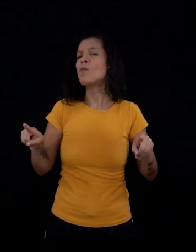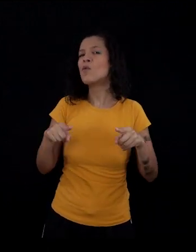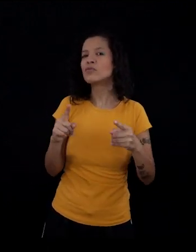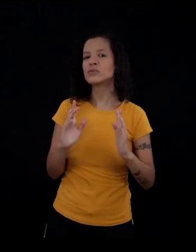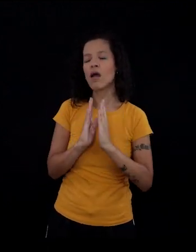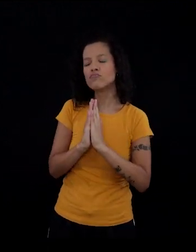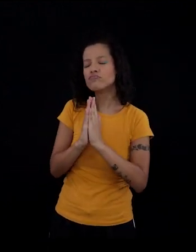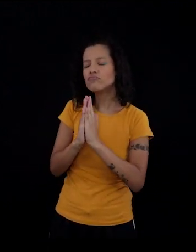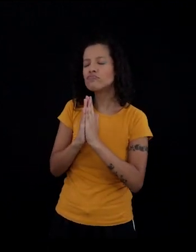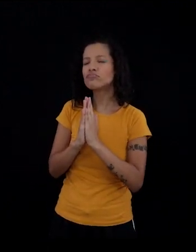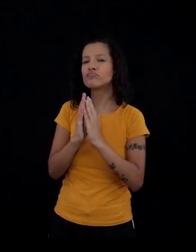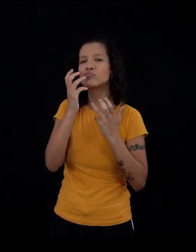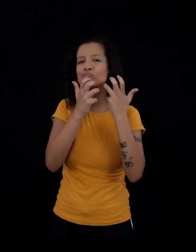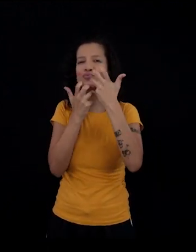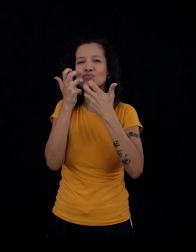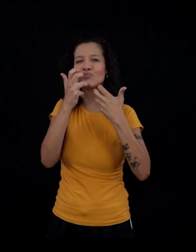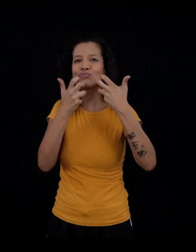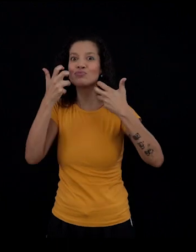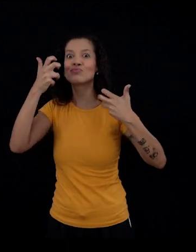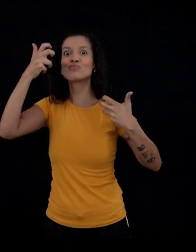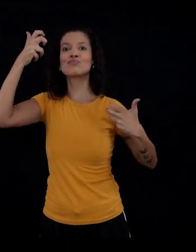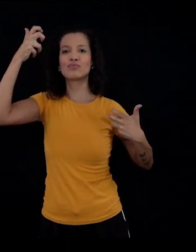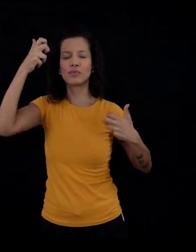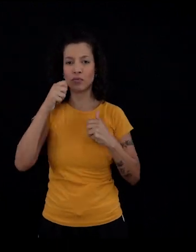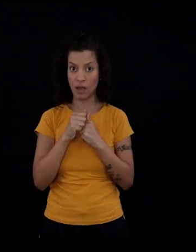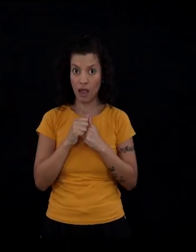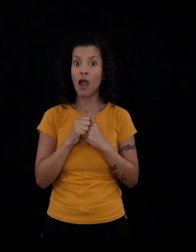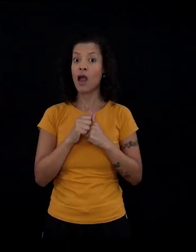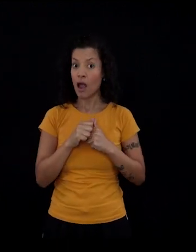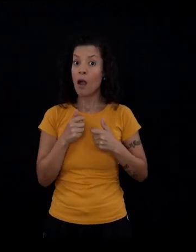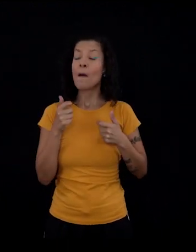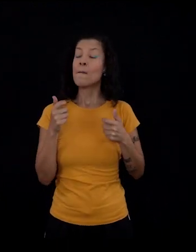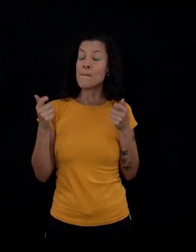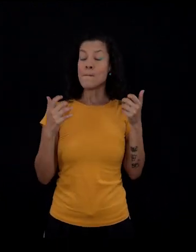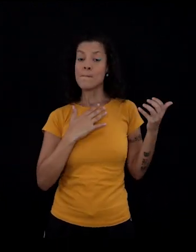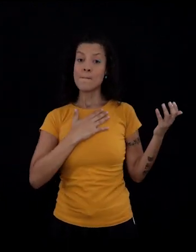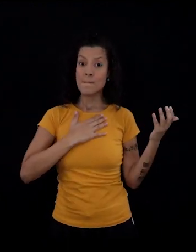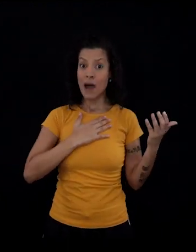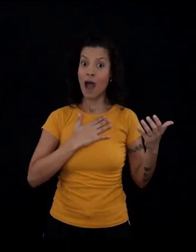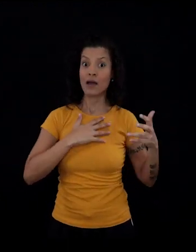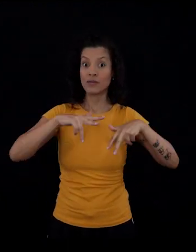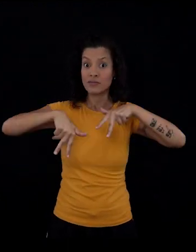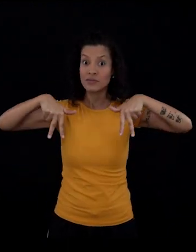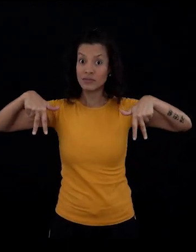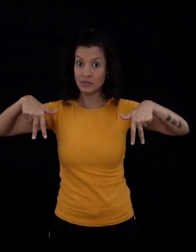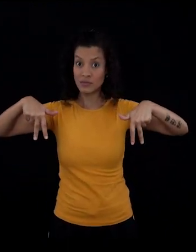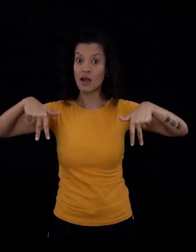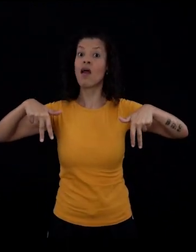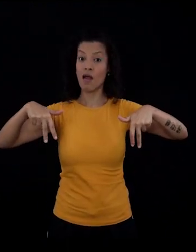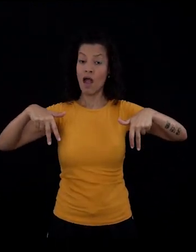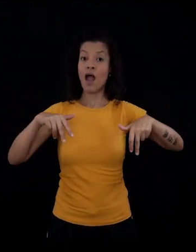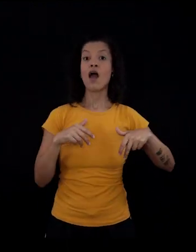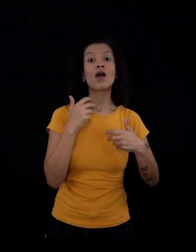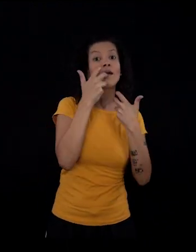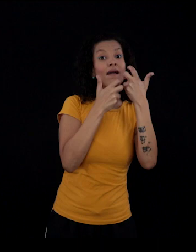E no final começava o baile dançante, a festa, e esses grupos de ladainhas se transformavam em grupos de banguê,